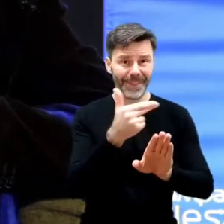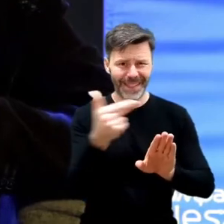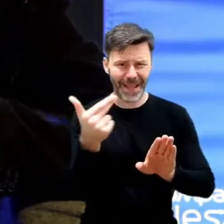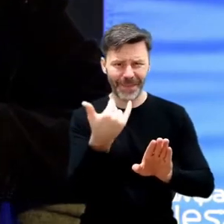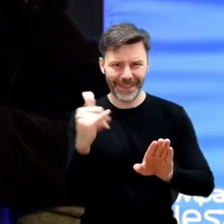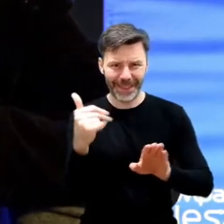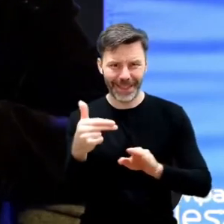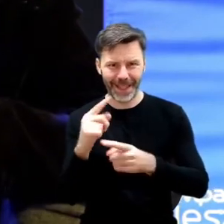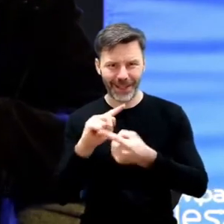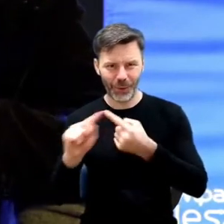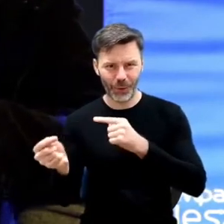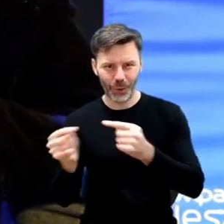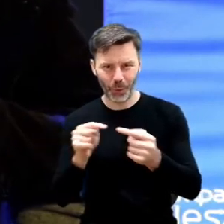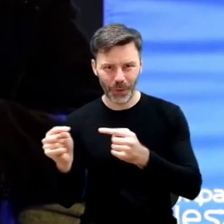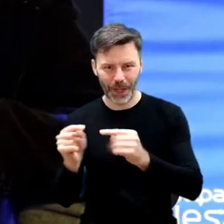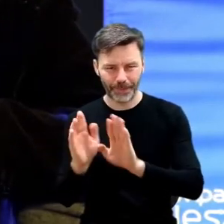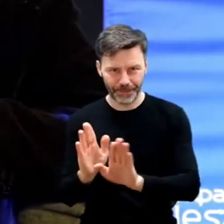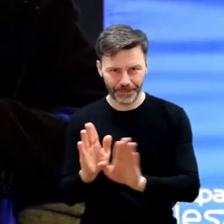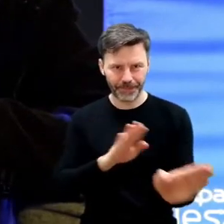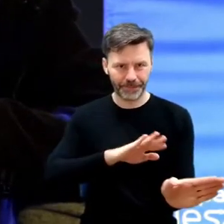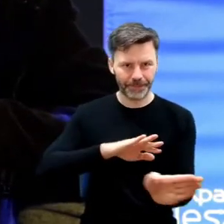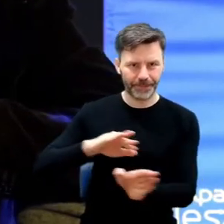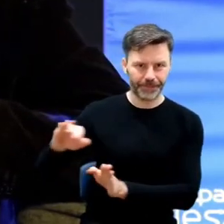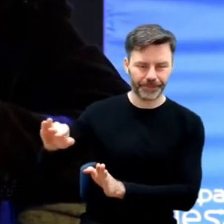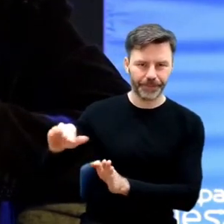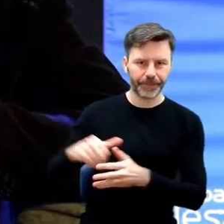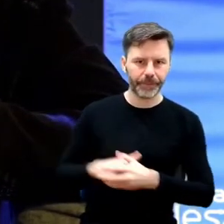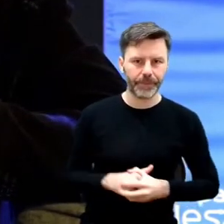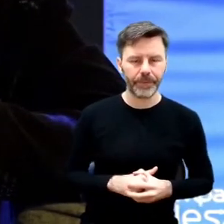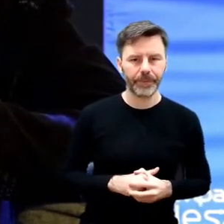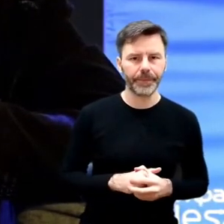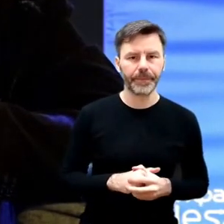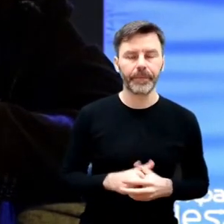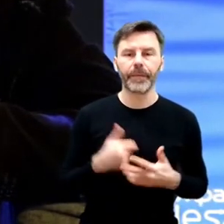Natomiast właśnie teraz chcielibyśmy się dowiedzieć, czy nasza